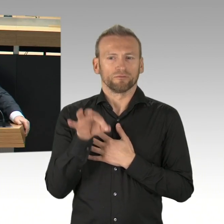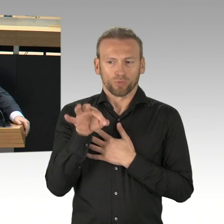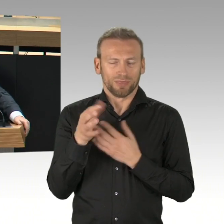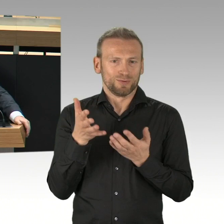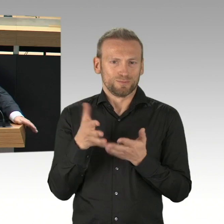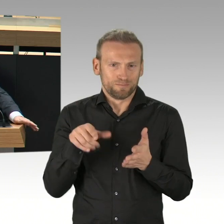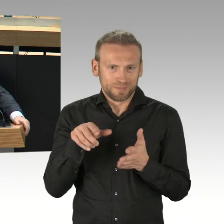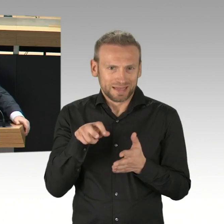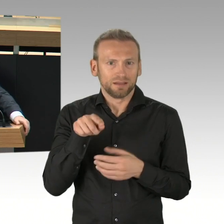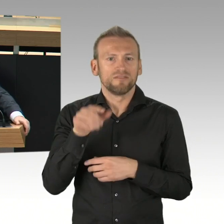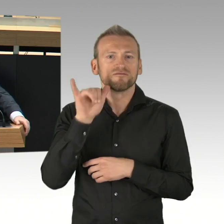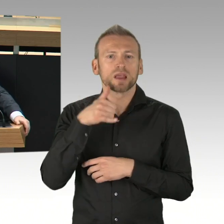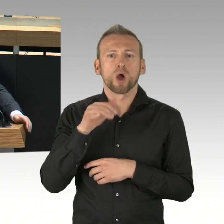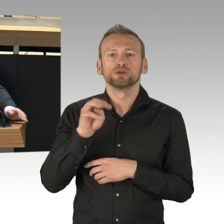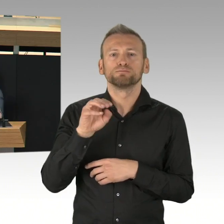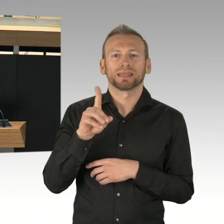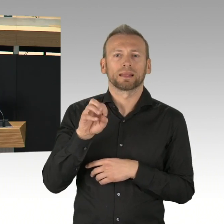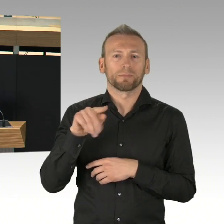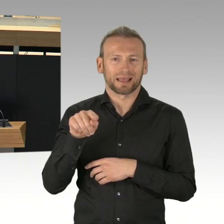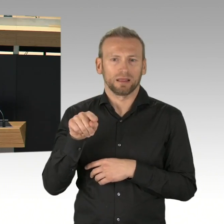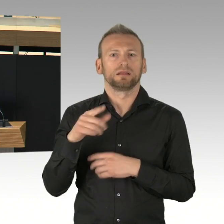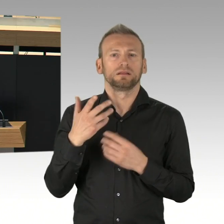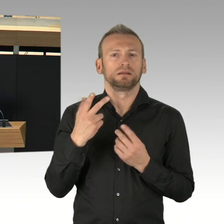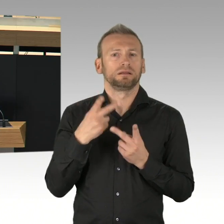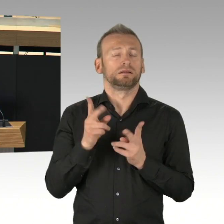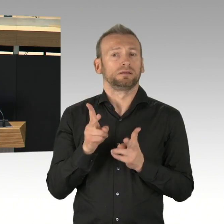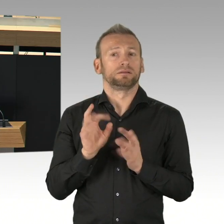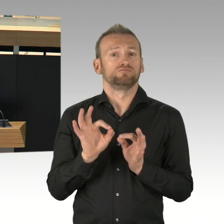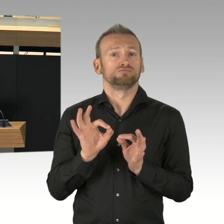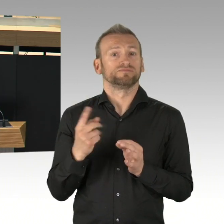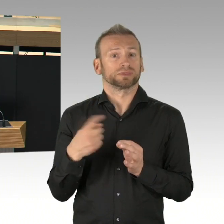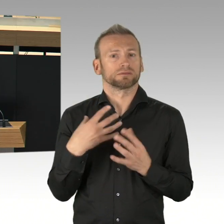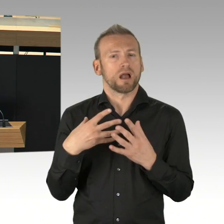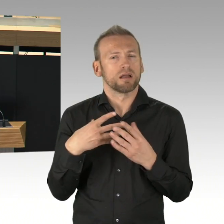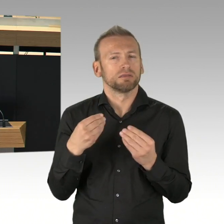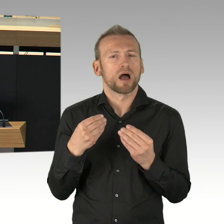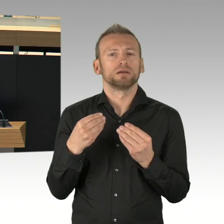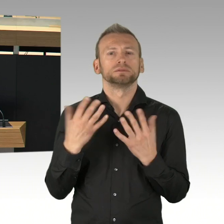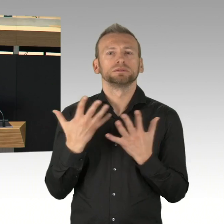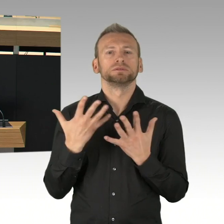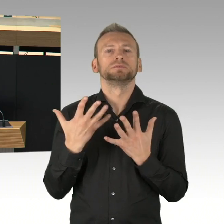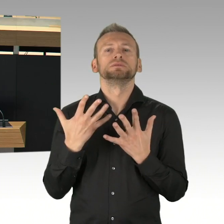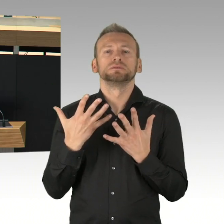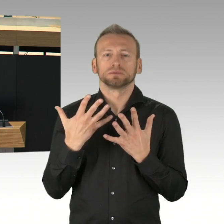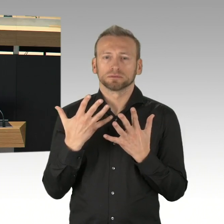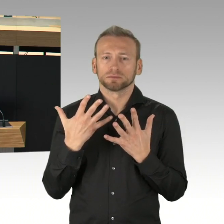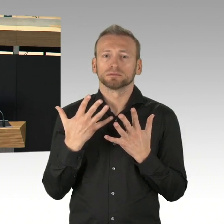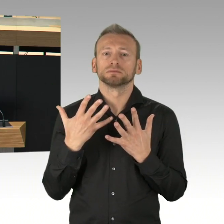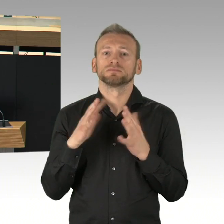Machen die Aufstände gegen sich selber? (Beifall) Übrigens wird der Durchschnitt in der EU